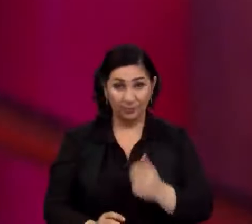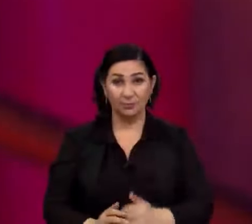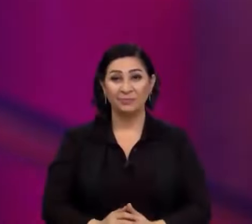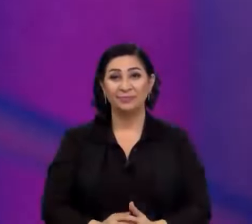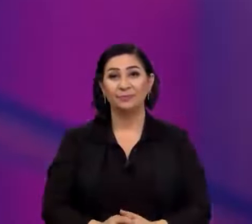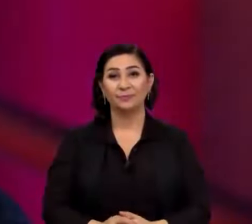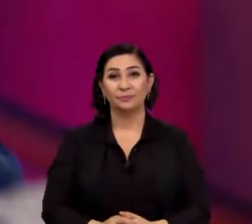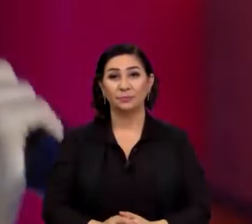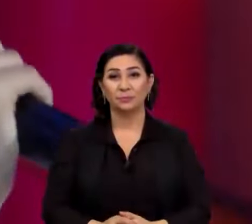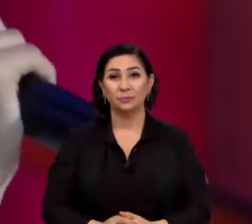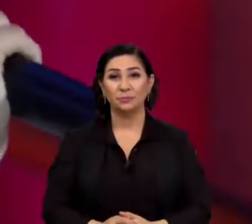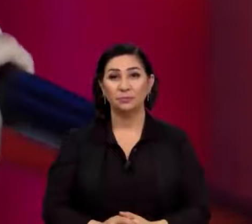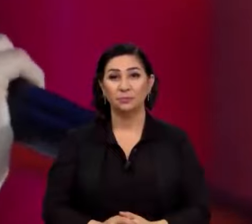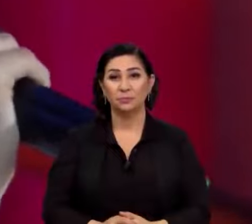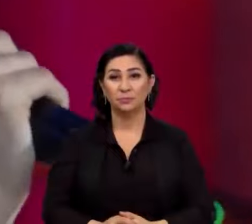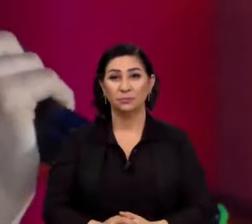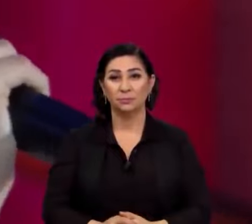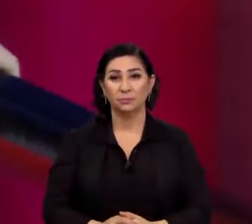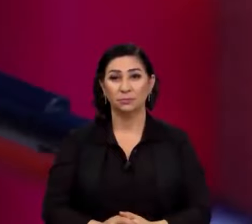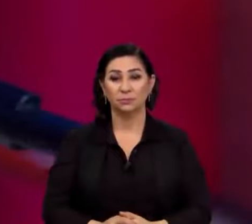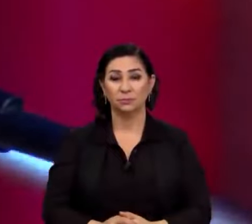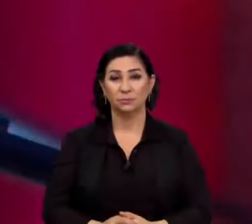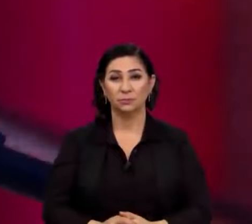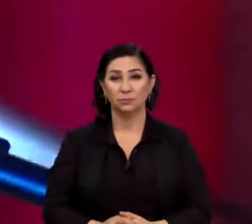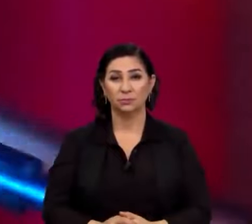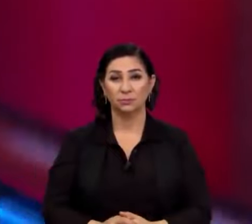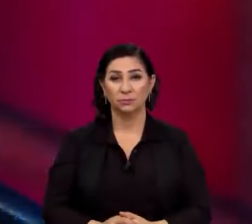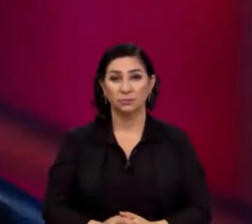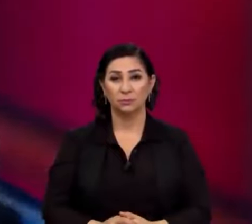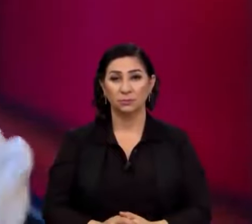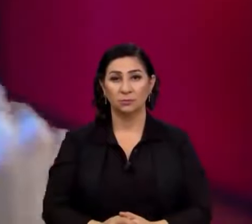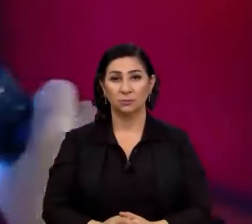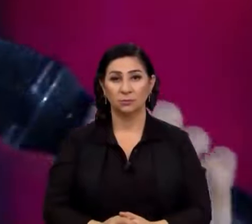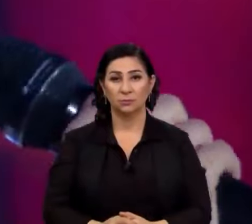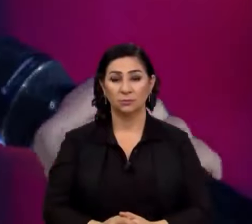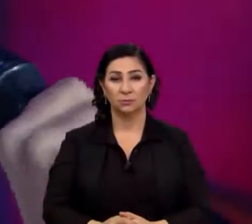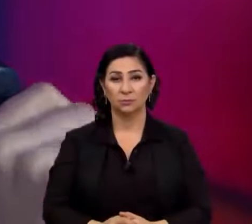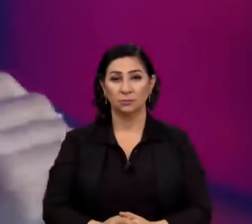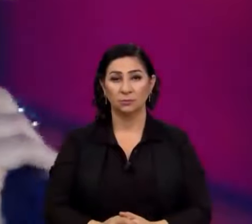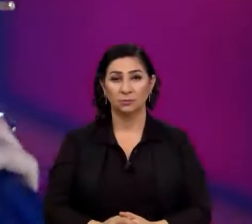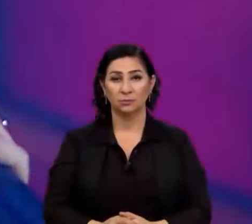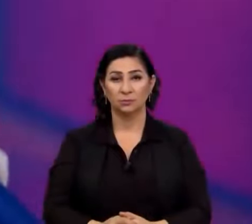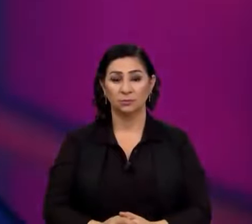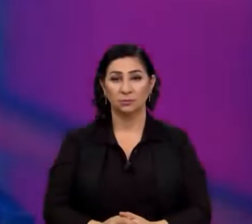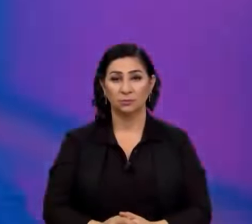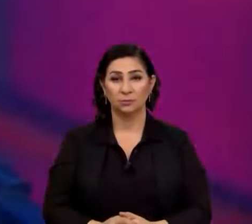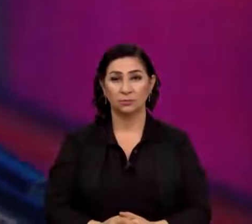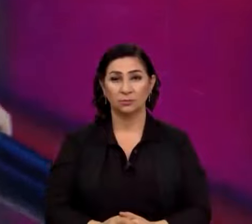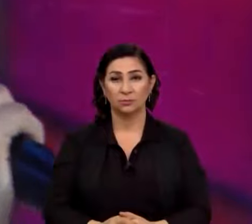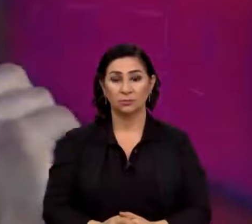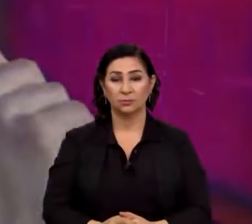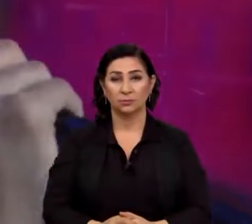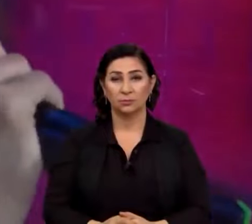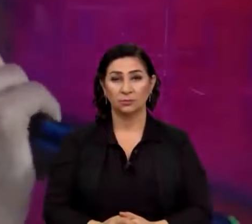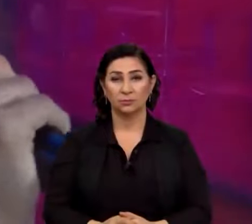çocuğa Bir minicik kız çocuğu bak duruyor orada